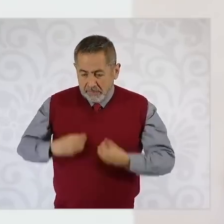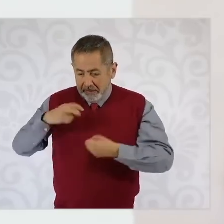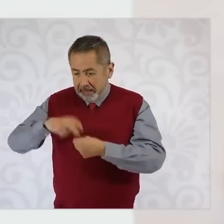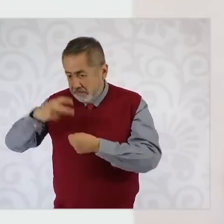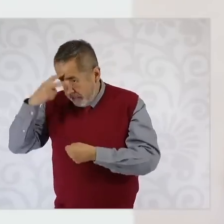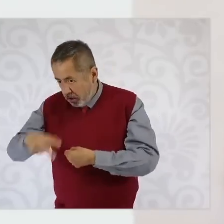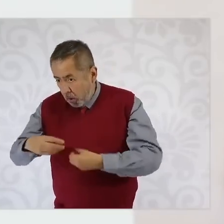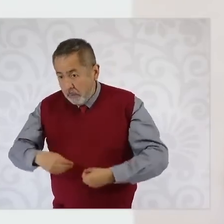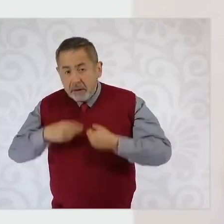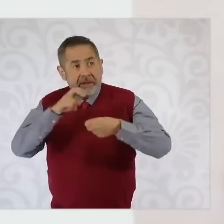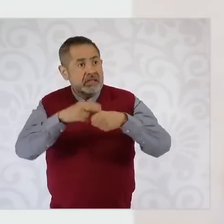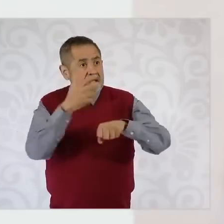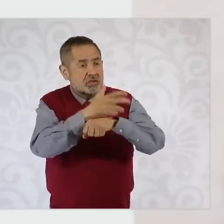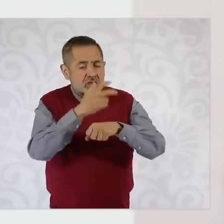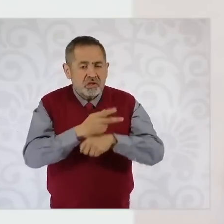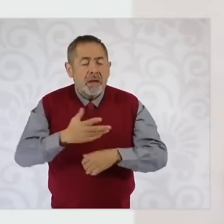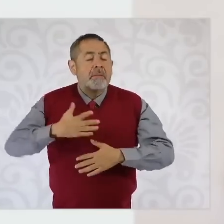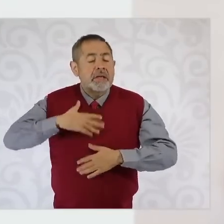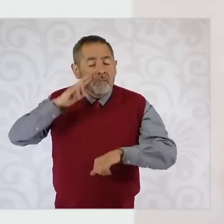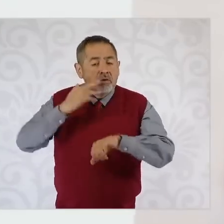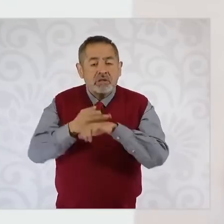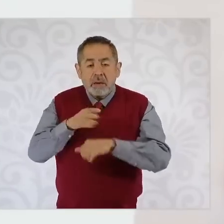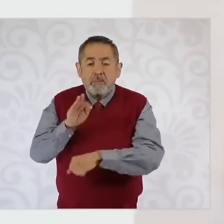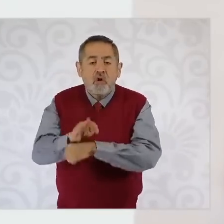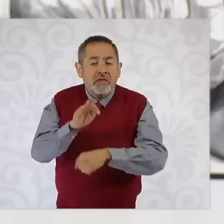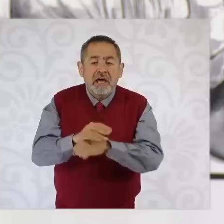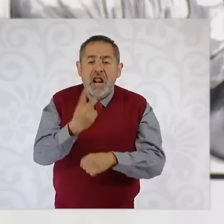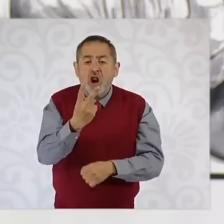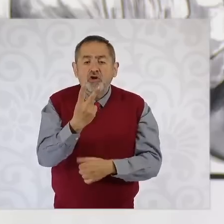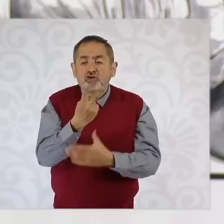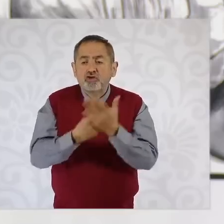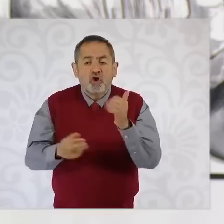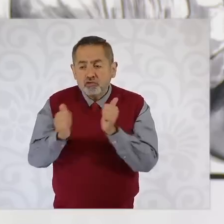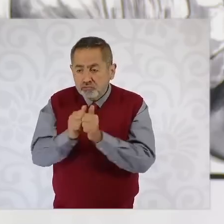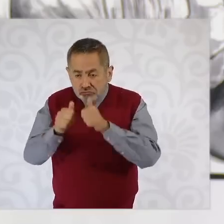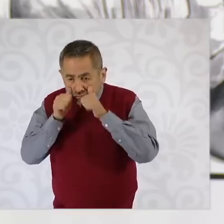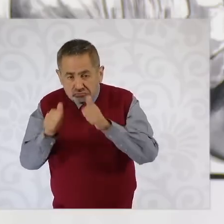de la presidenta es proteger a los mexicanos en cualquier lugar del mundo donde se encuentren en